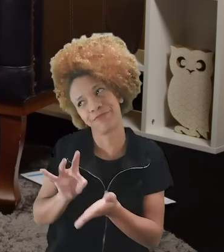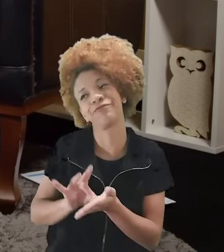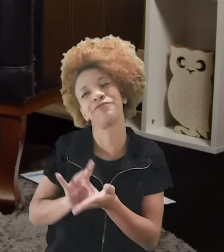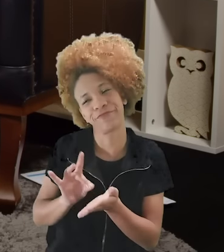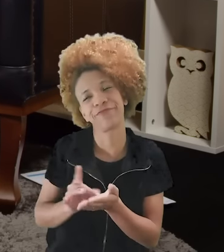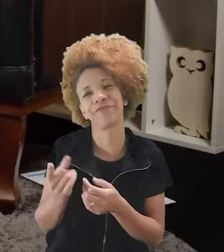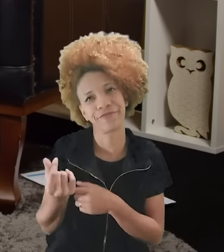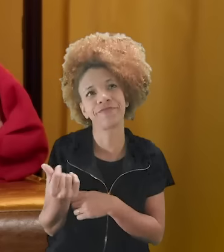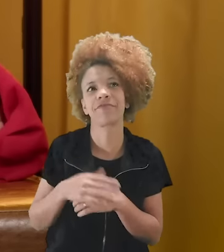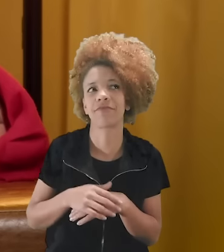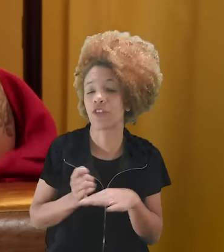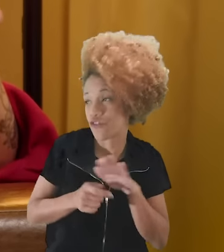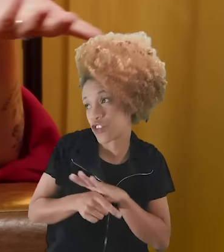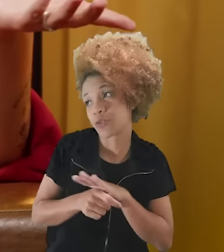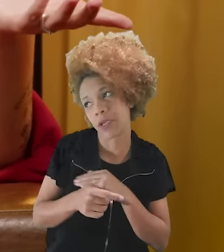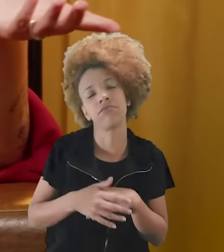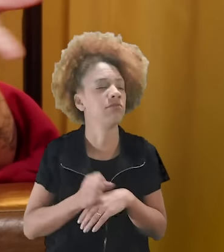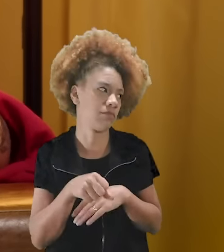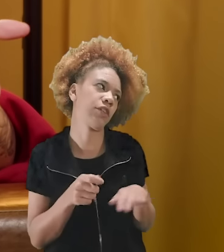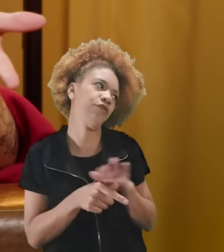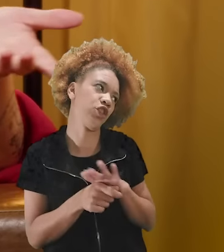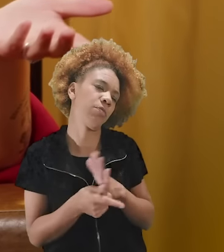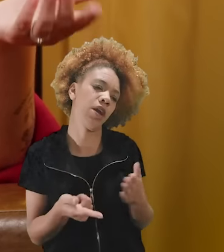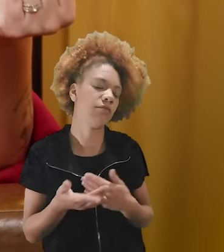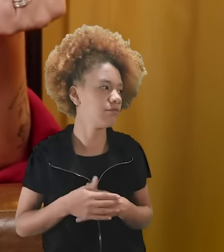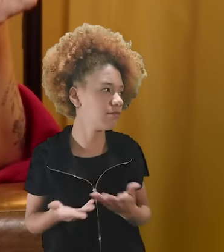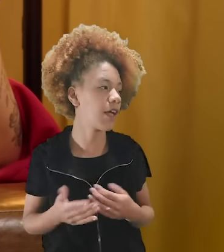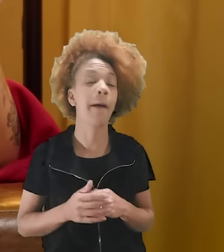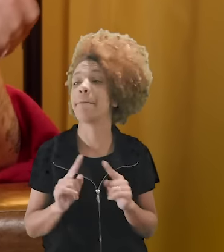no ponto né É hoje em dia é investimento você tem um filho que jog investimento pô tá louco bom mas